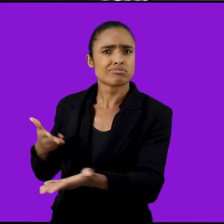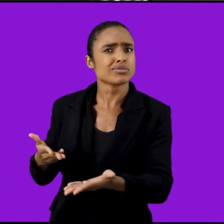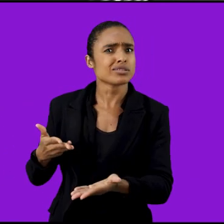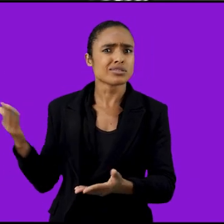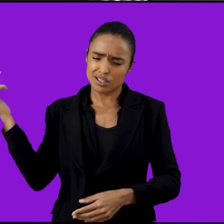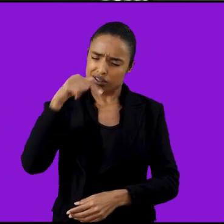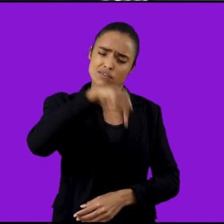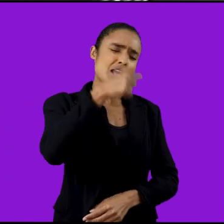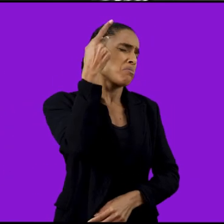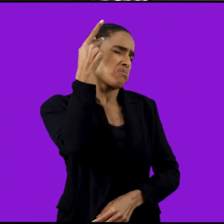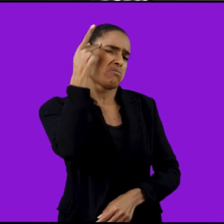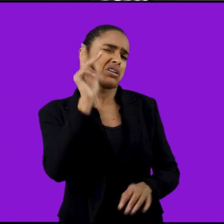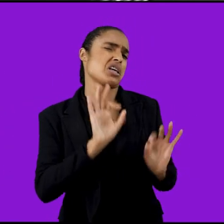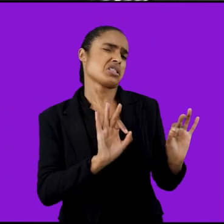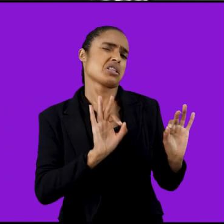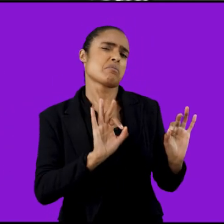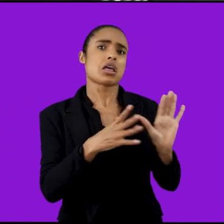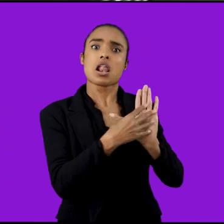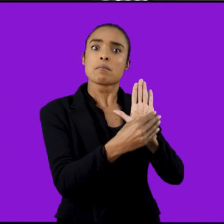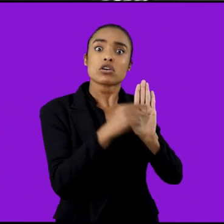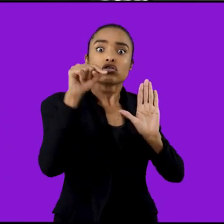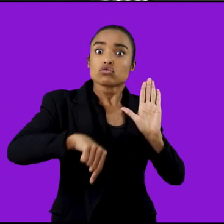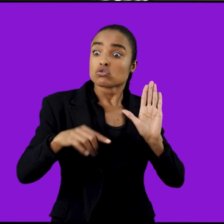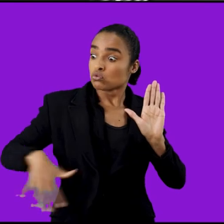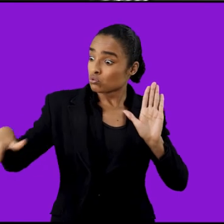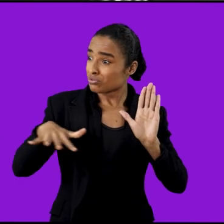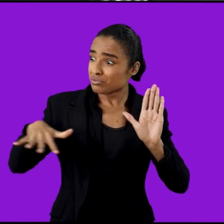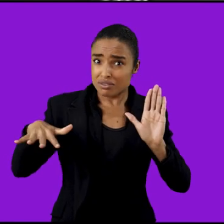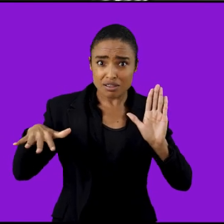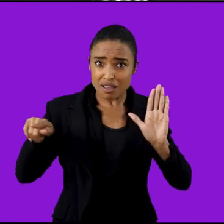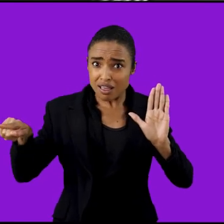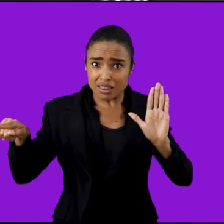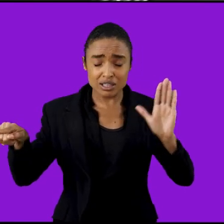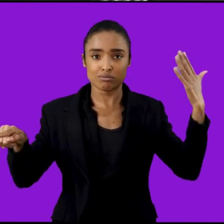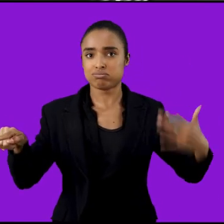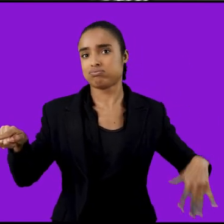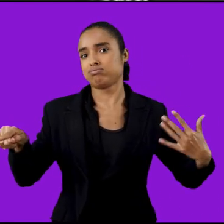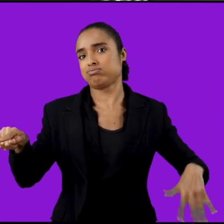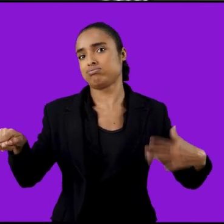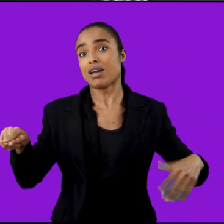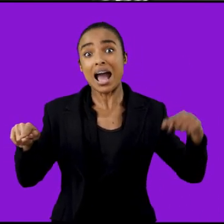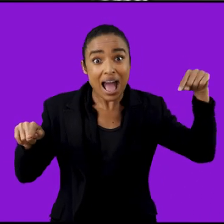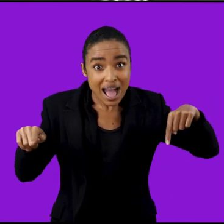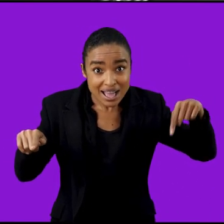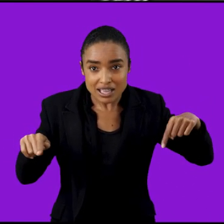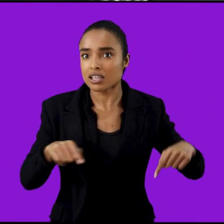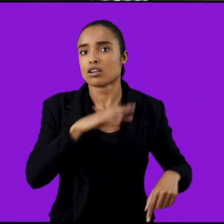pra desenvolver o turismo, pra fazer uma série de coisas. Aí você vem pra São Paulo e fala: “Ai, quais os modelos de inovação social?” Não chega nem aos pés do que